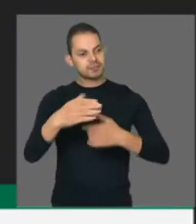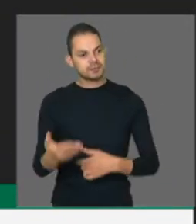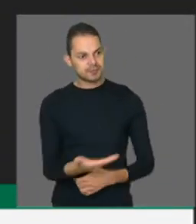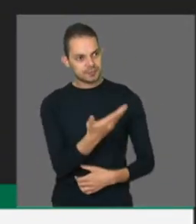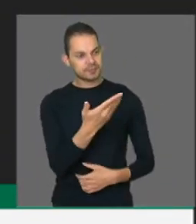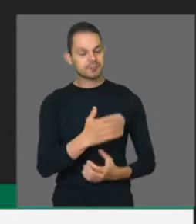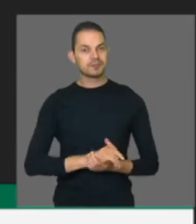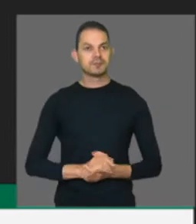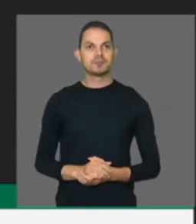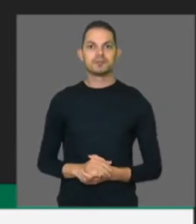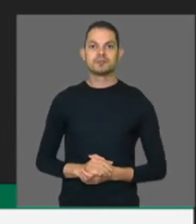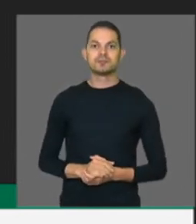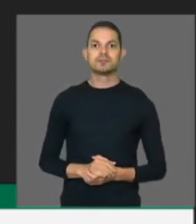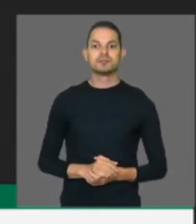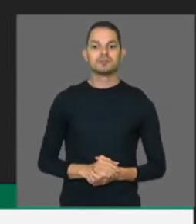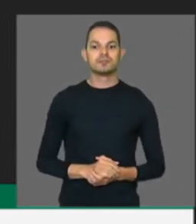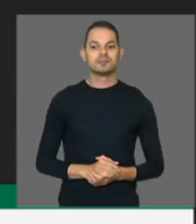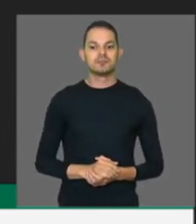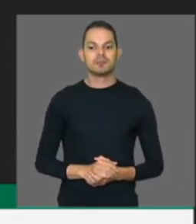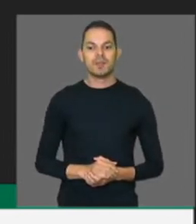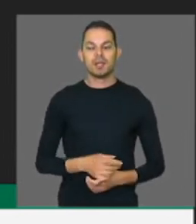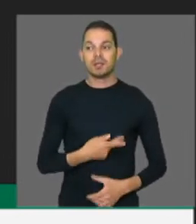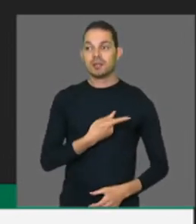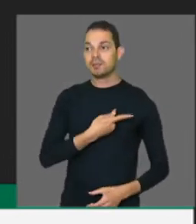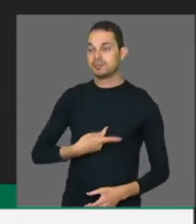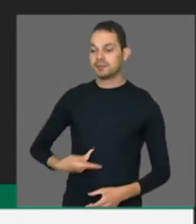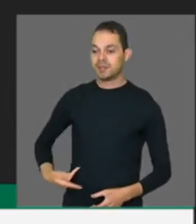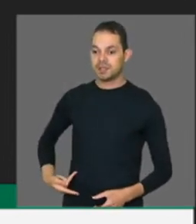PELO TEMPO DE LIDERANÇA VOSSA EXCELÊNCIA TEM A PALAVRA. [DEPUTADO]: SR. PRESIDENTE, HOJE NÓS